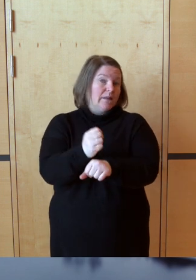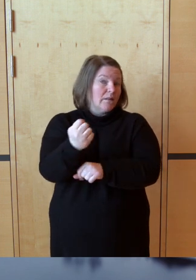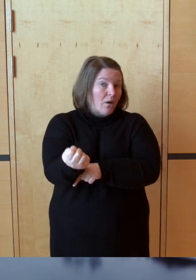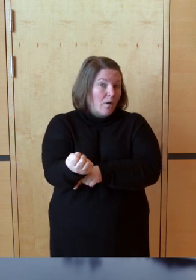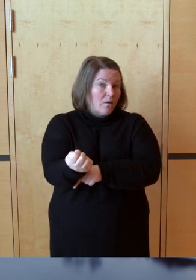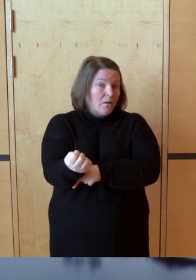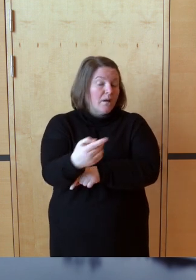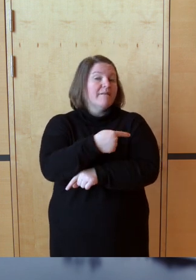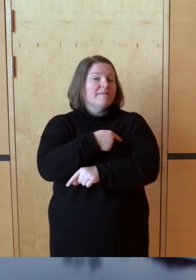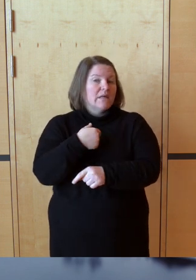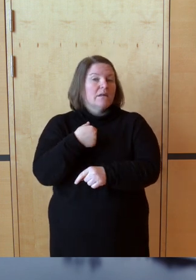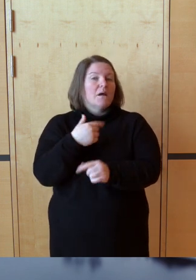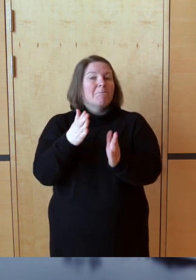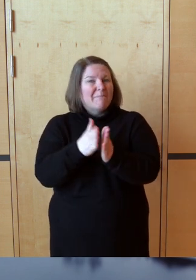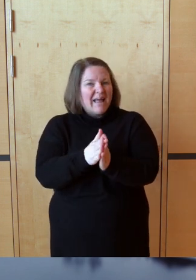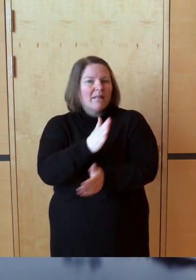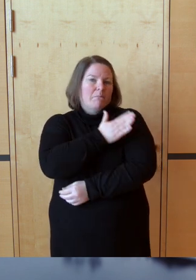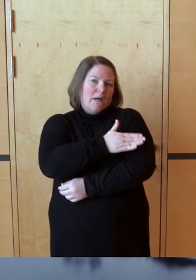Tillsammans med personalen